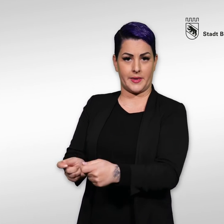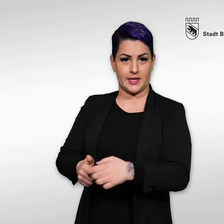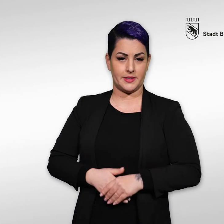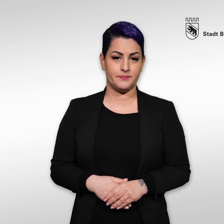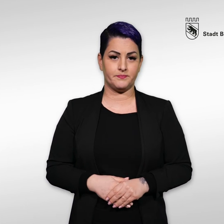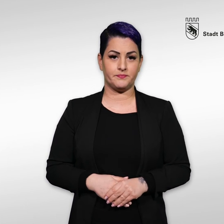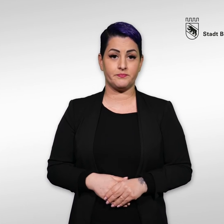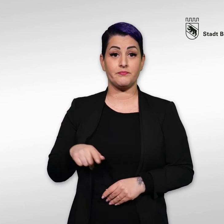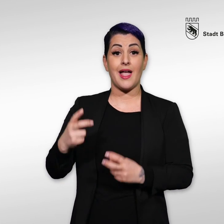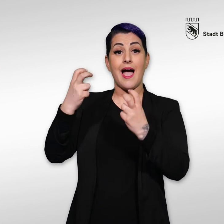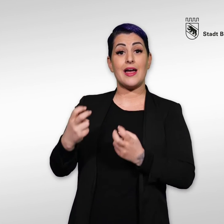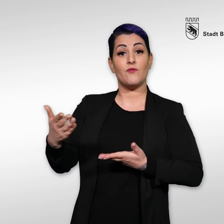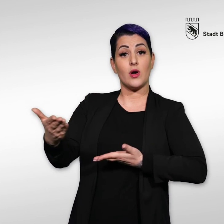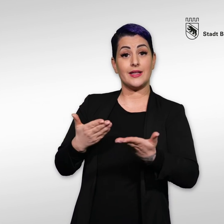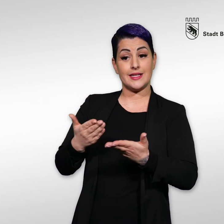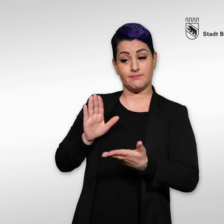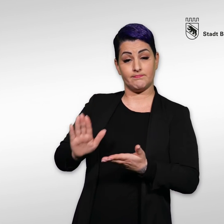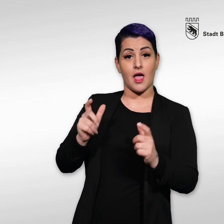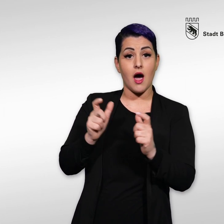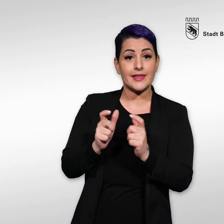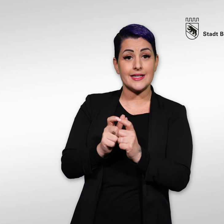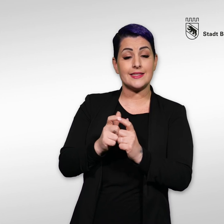Sie finden die Adresse und die Telefonnummer des Einwohnerdienstes in